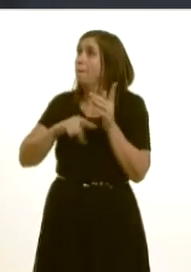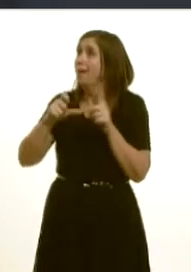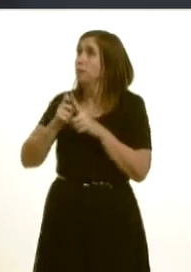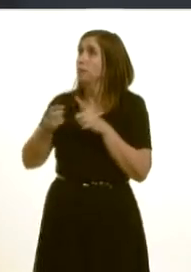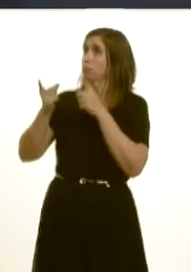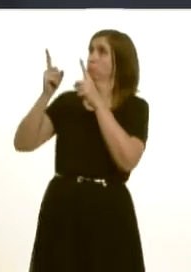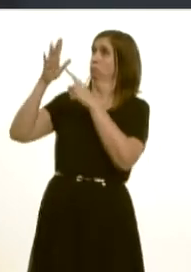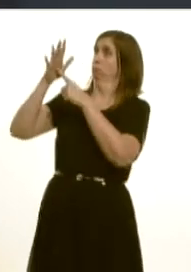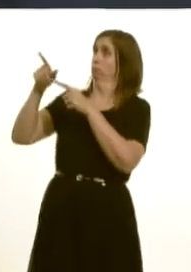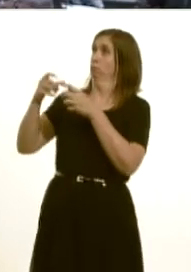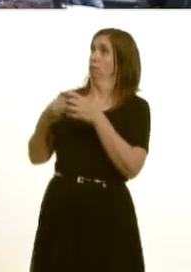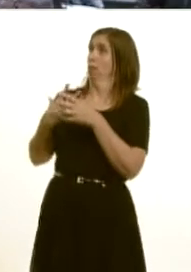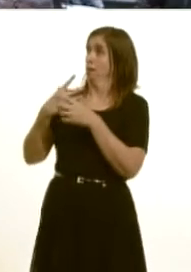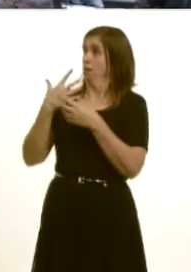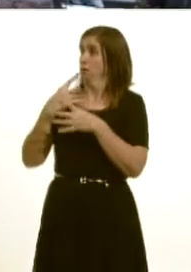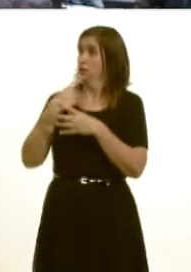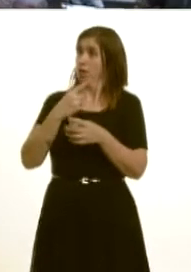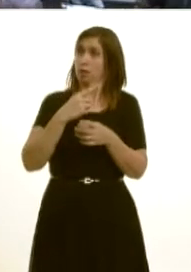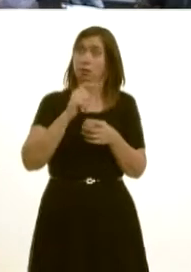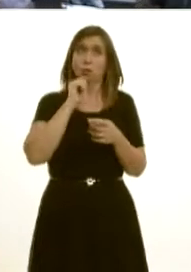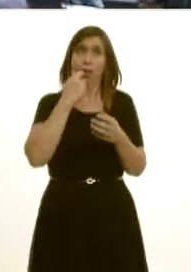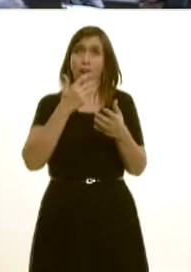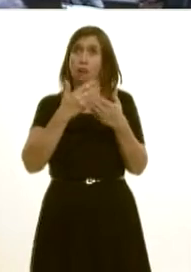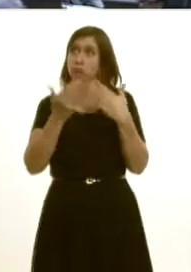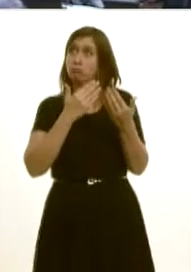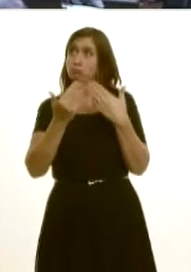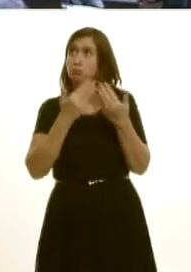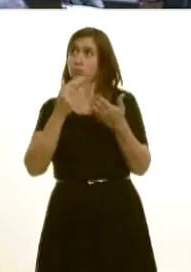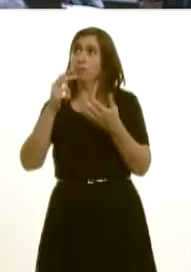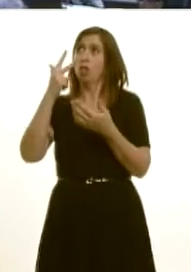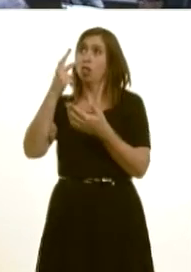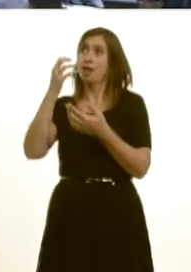chi wedi ei adnabod yn y fformiwla? Carwyn Jones: Os gofiaf, fe ddywedodd hynny